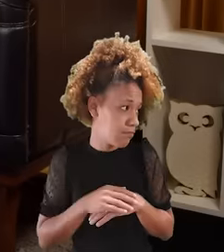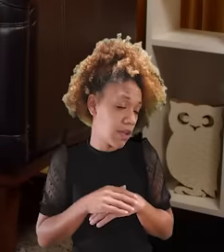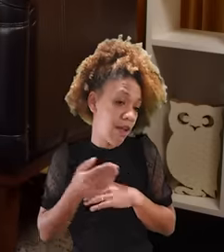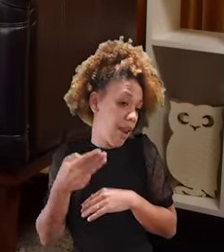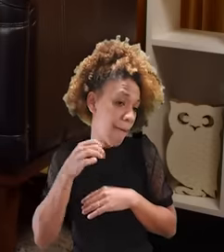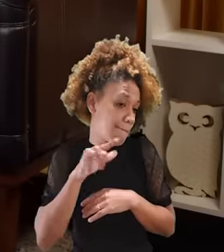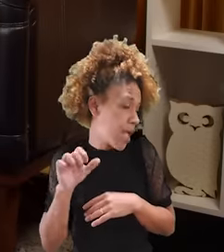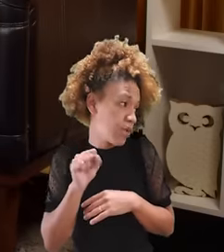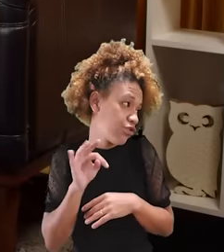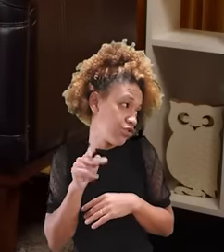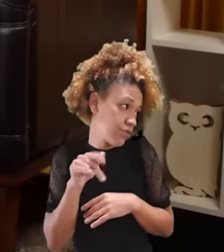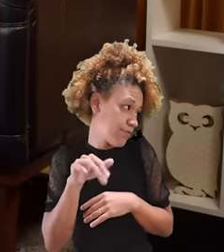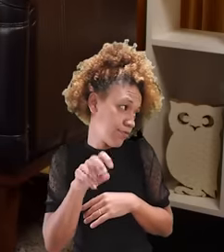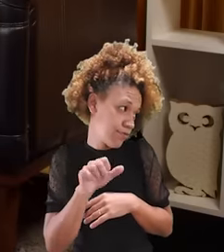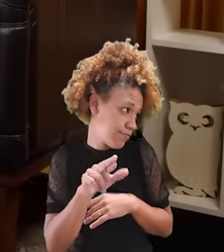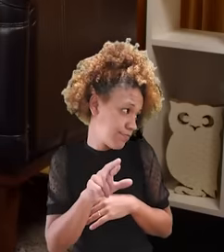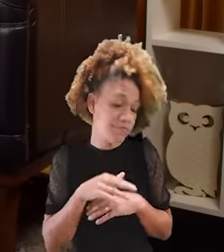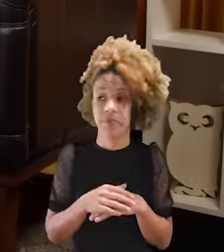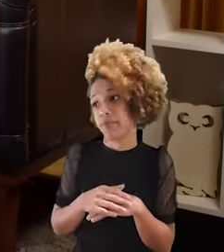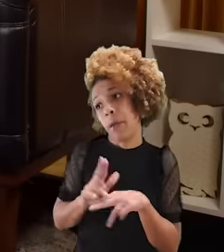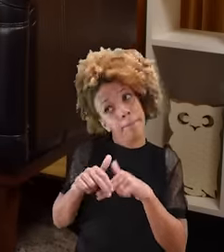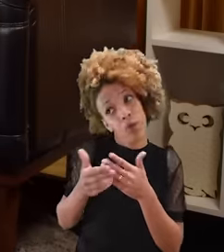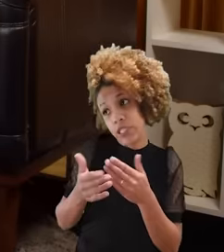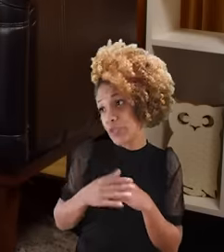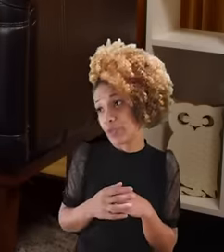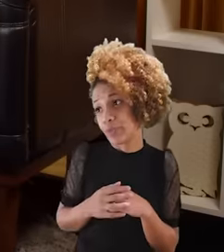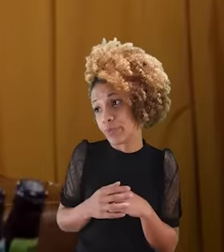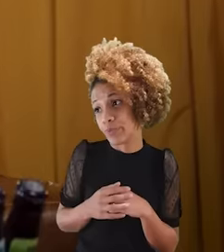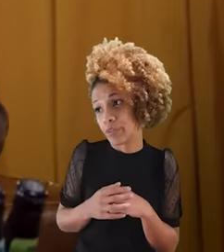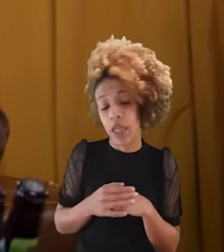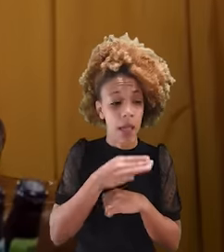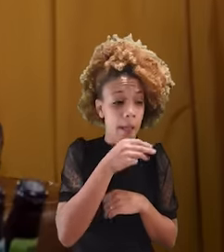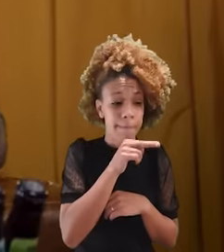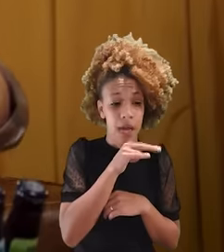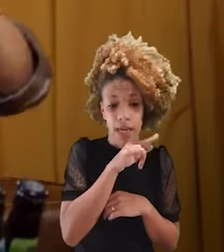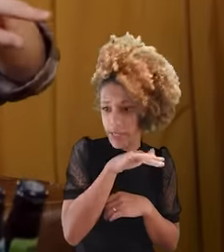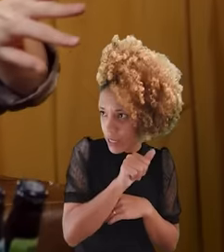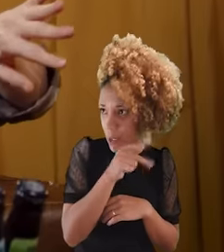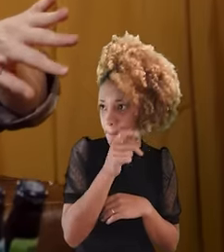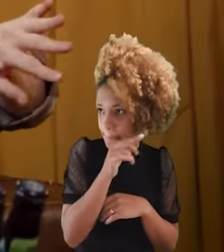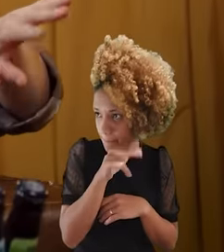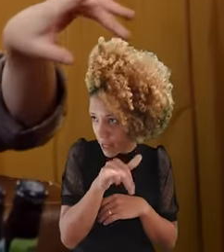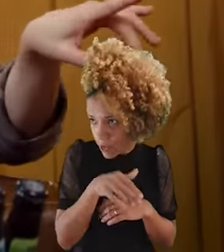eu quero dizer poro Ok Ah legal a a a Marilha perira falava é outra situação diferente do